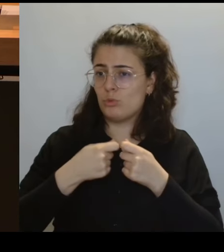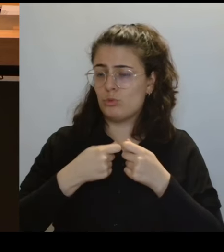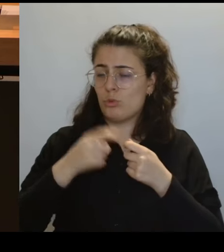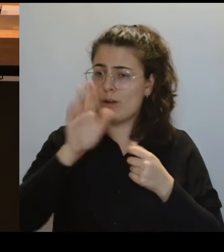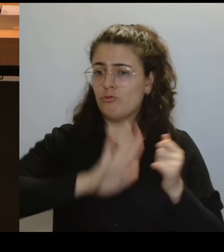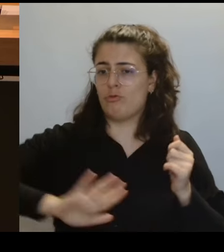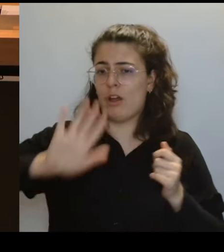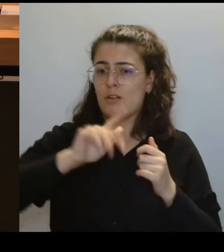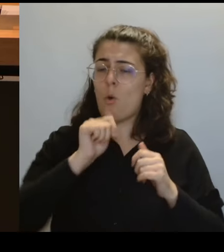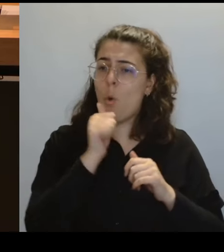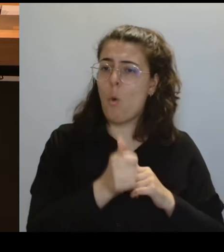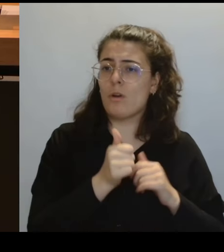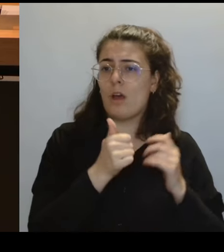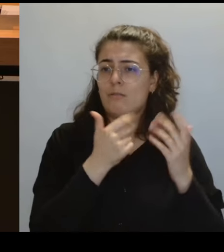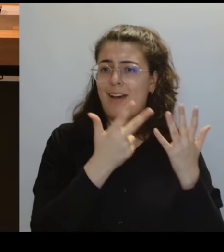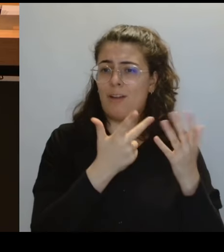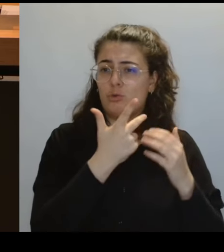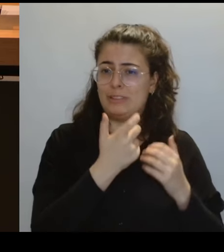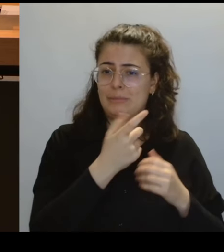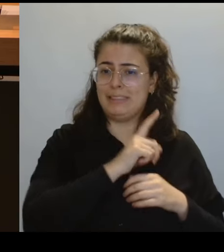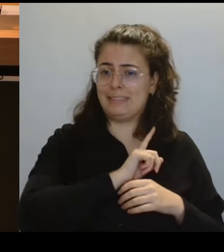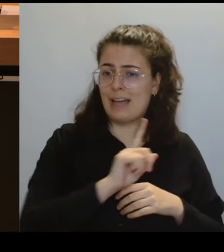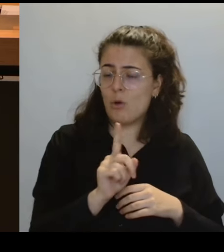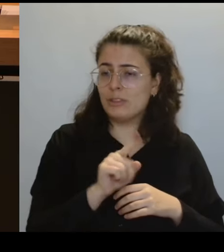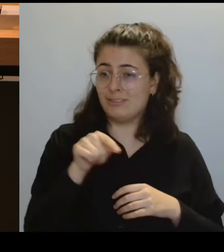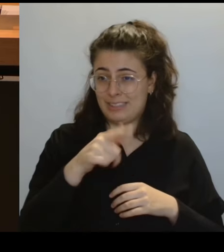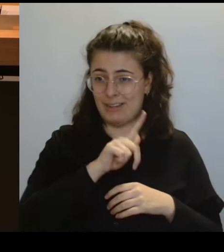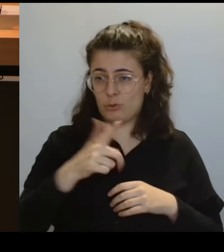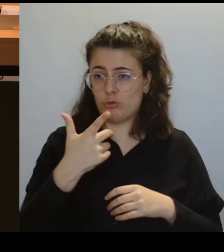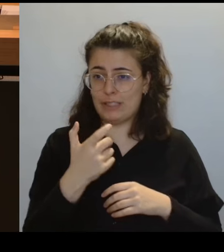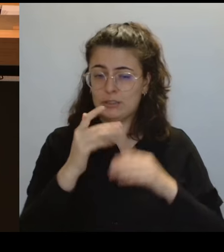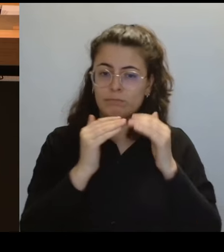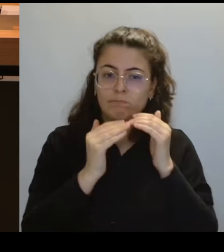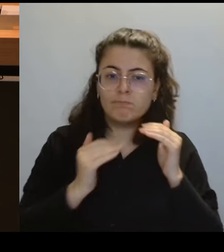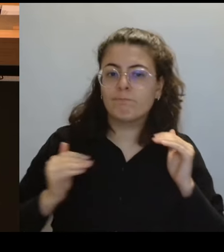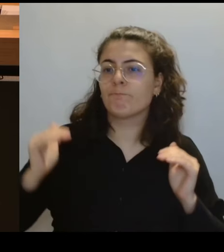sie gestiegen auf sage und schreibe 372.000.